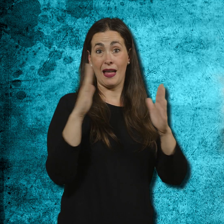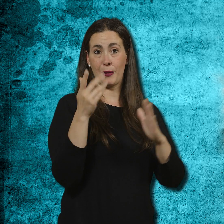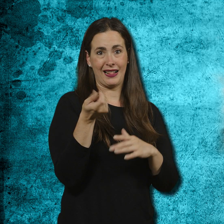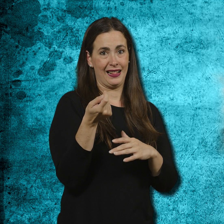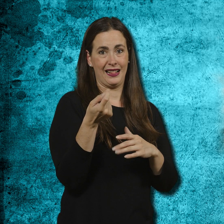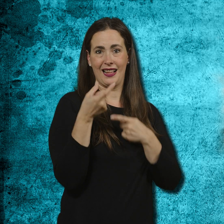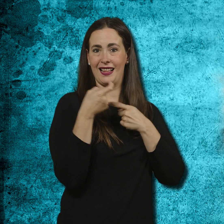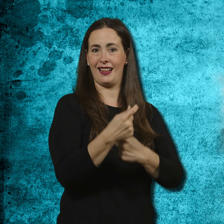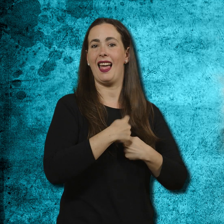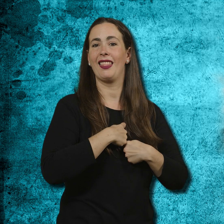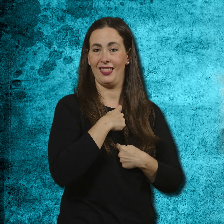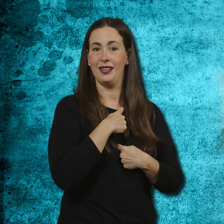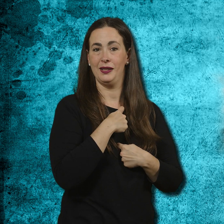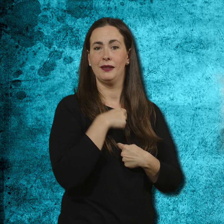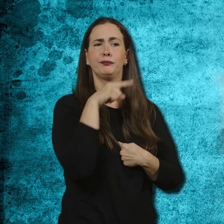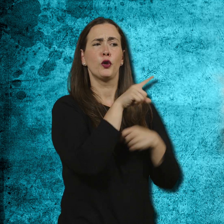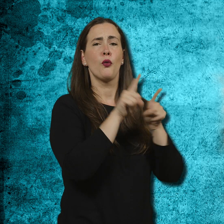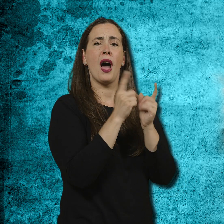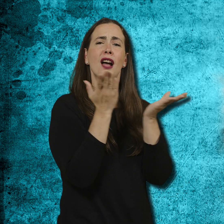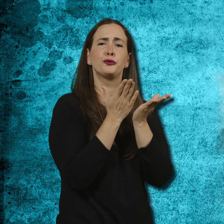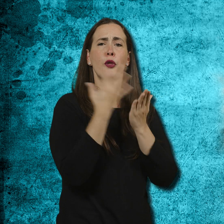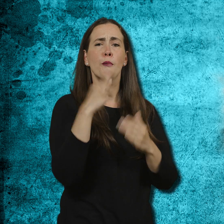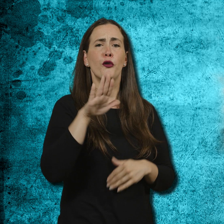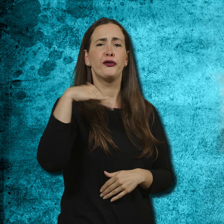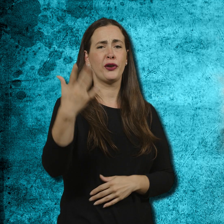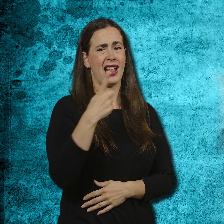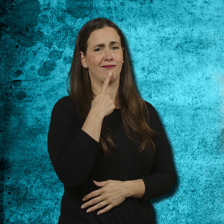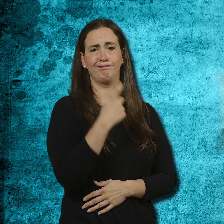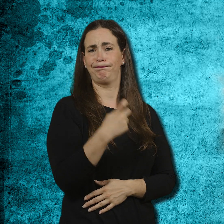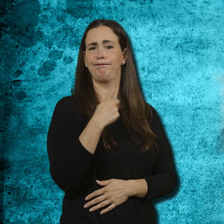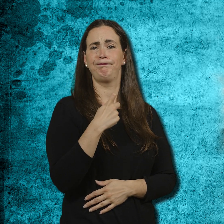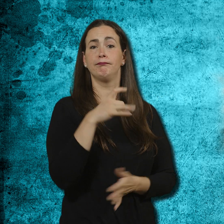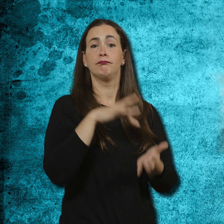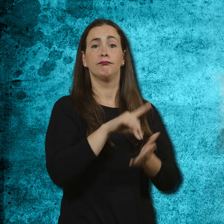Eren els anys immediats a la Guerra Civil i la possibilitat d'estudiar afora era molt escassa,